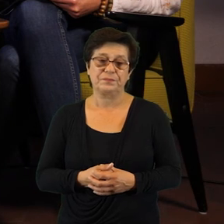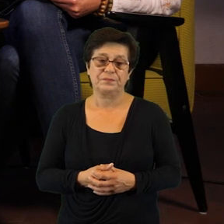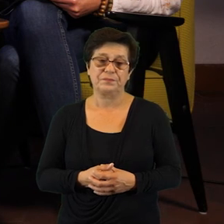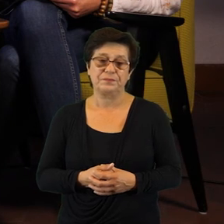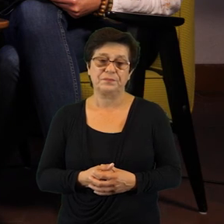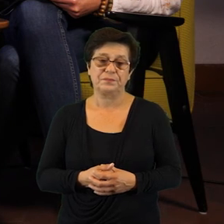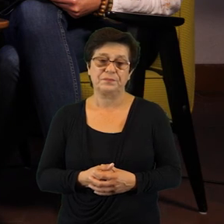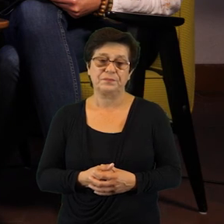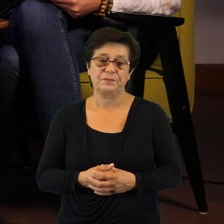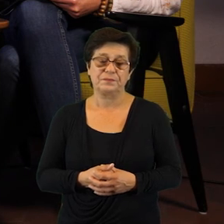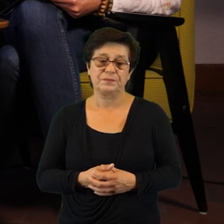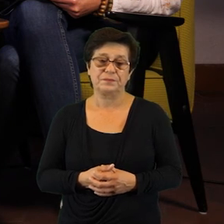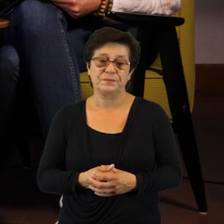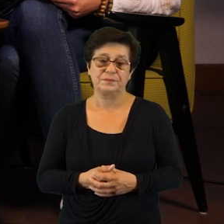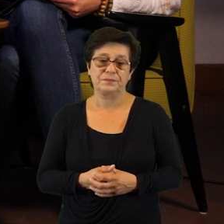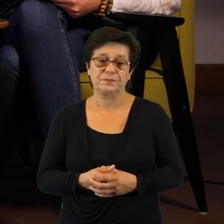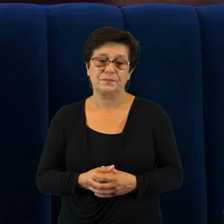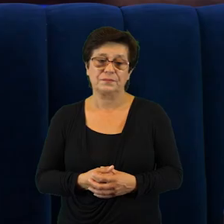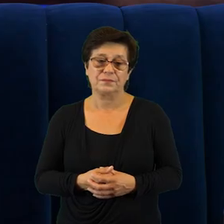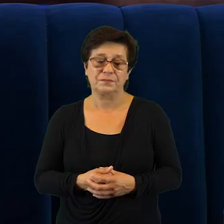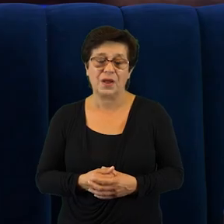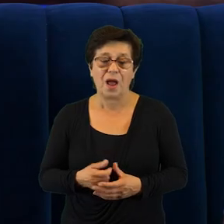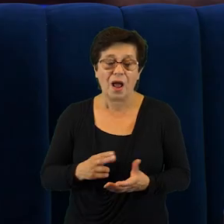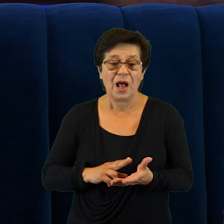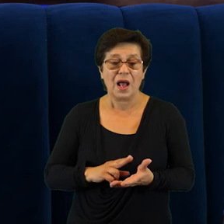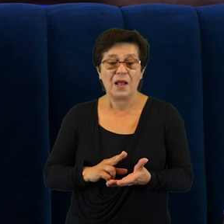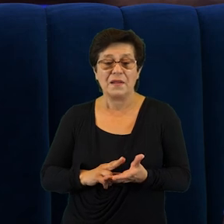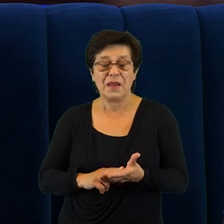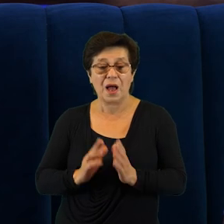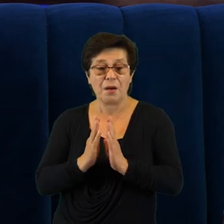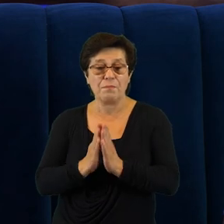za protekcją, na prośbę Jana Józefa Lipskiego